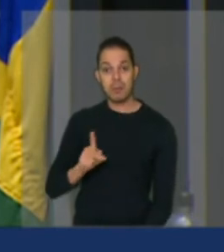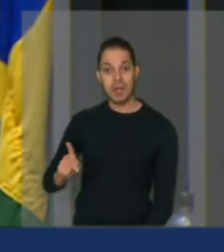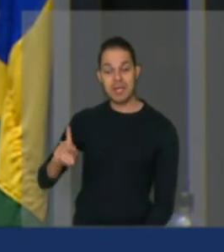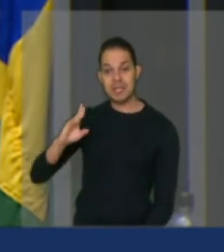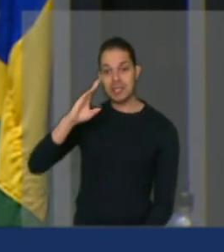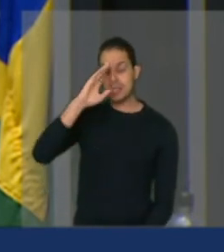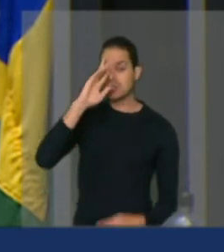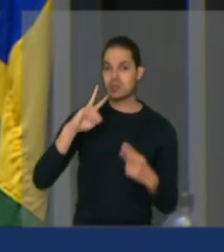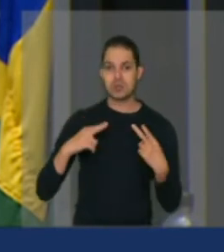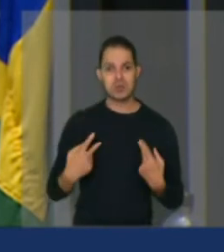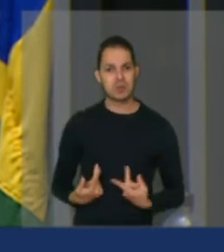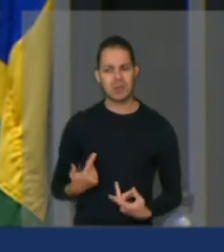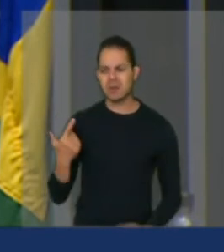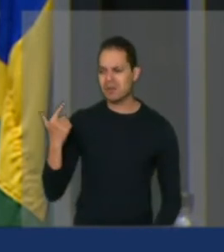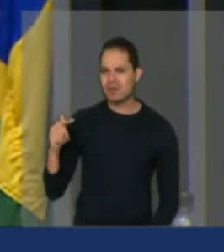PRESIDENTE FOI DESUMANO, CRUEL E FOI COVARDE PORQUE NÃO SE